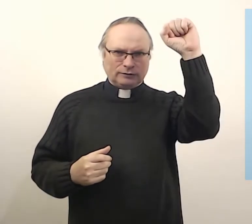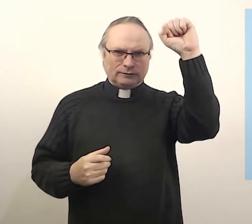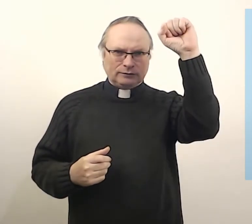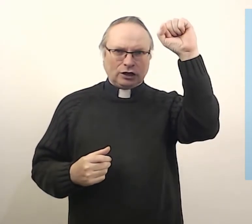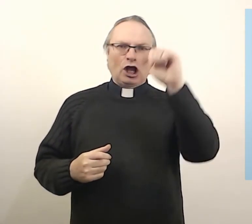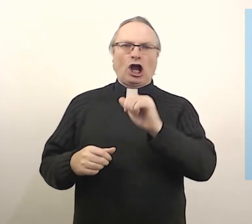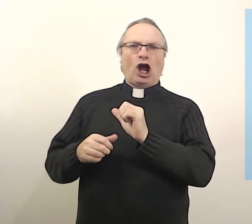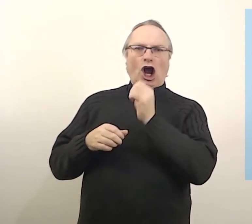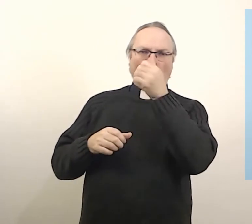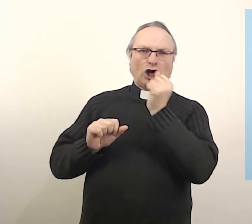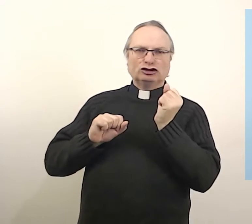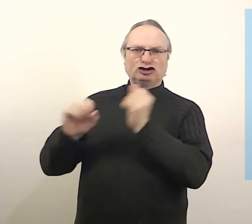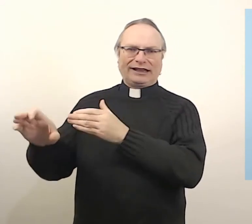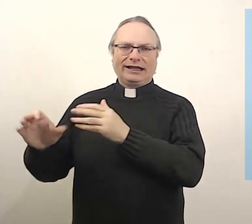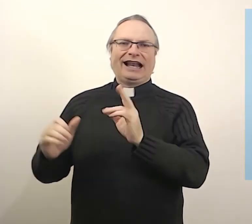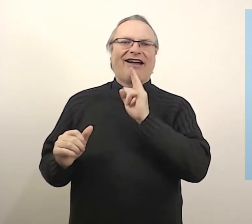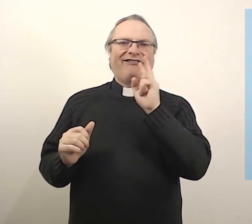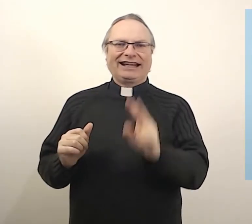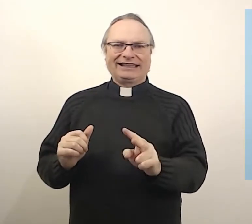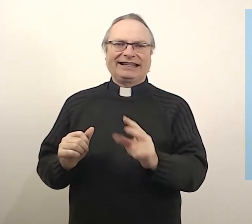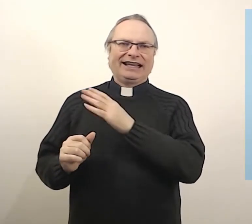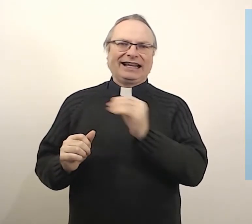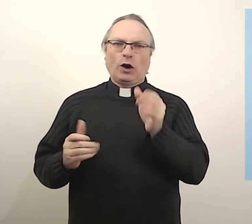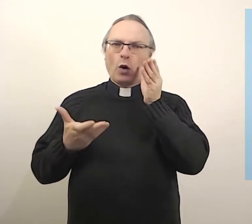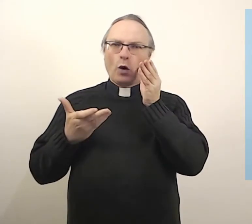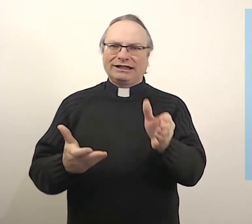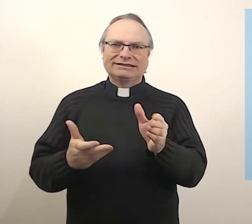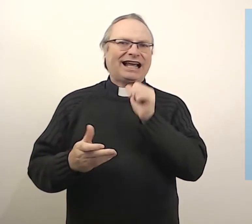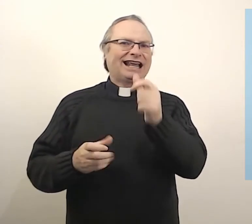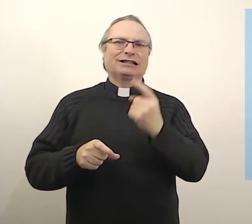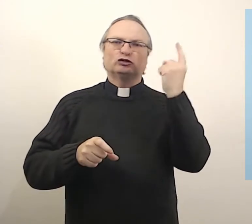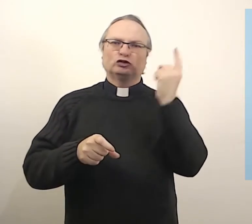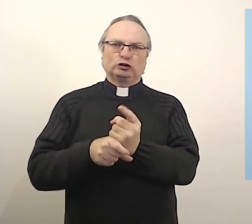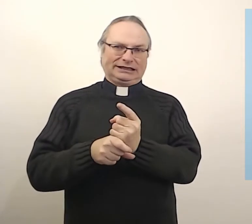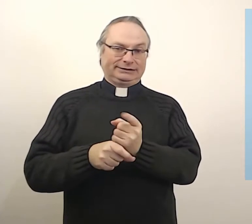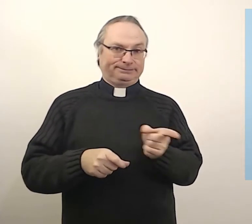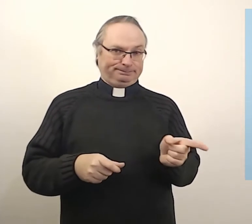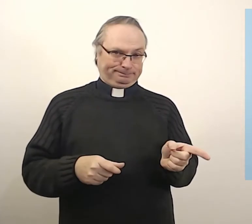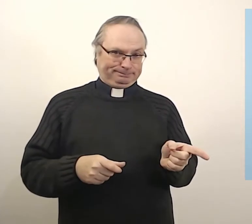rejettent la vérité et obéissent à l'injustice.